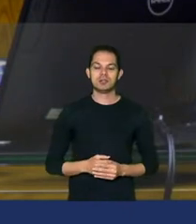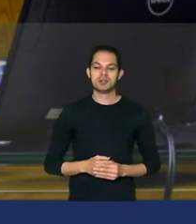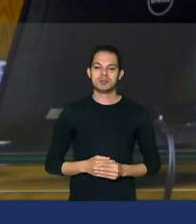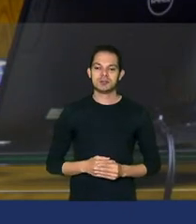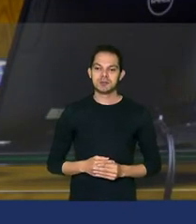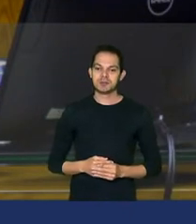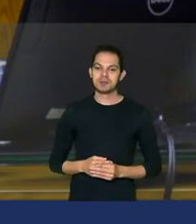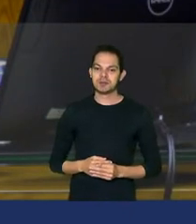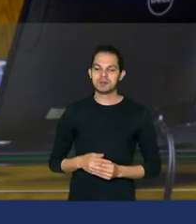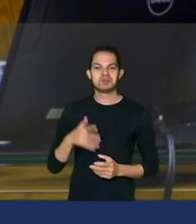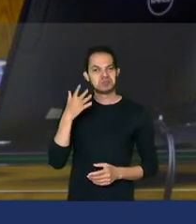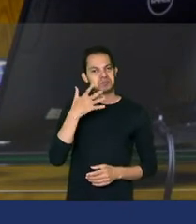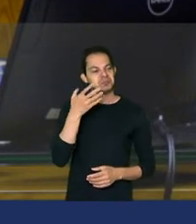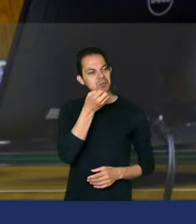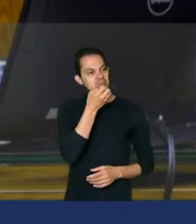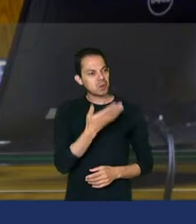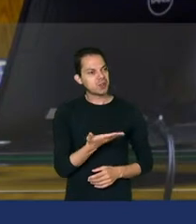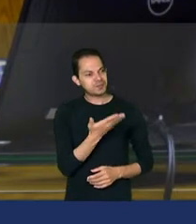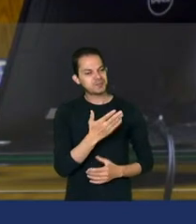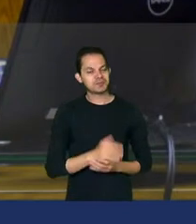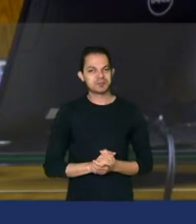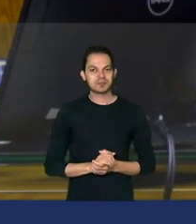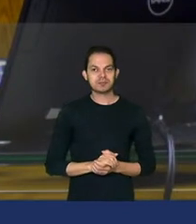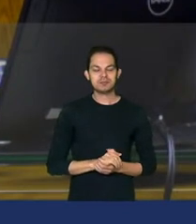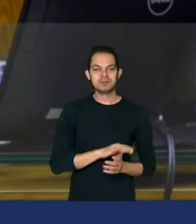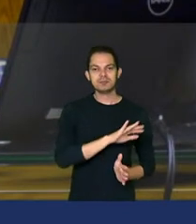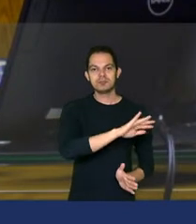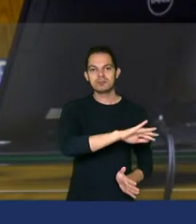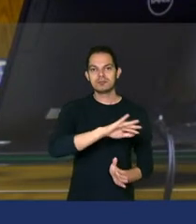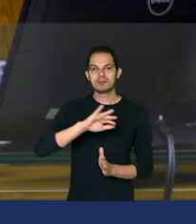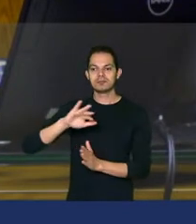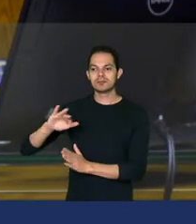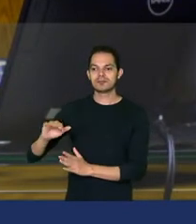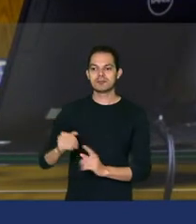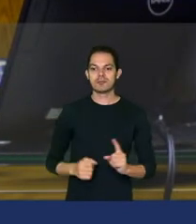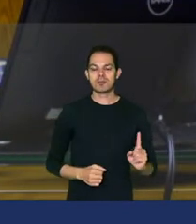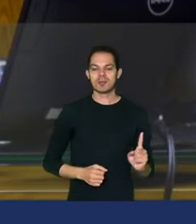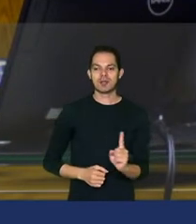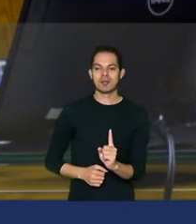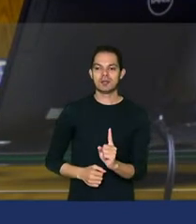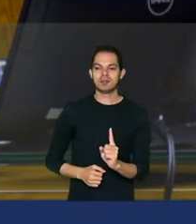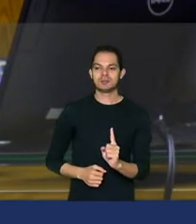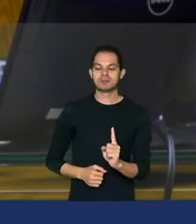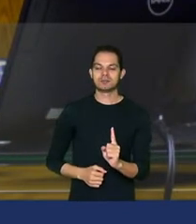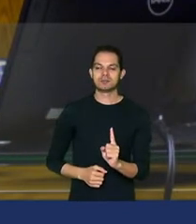LEI PAULO GUSTAVO SER VOTADA HOJE. FOI BOA A SUA FALA. VOU OUVIR AGORA EM PLENÁRIO, JÁ ESTÁ CONOSCO AQUI AQUI, VINDO